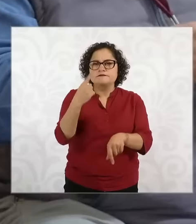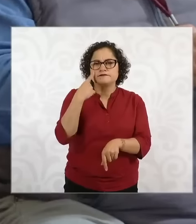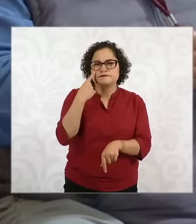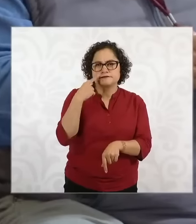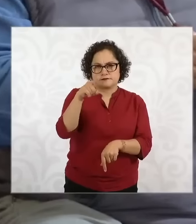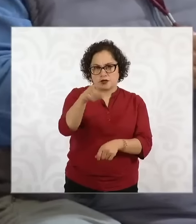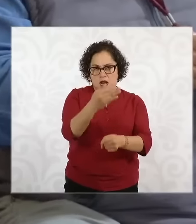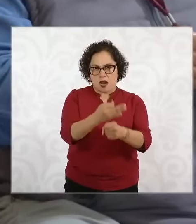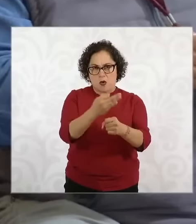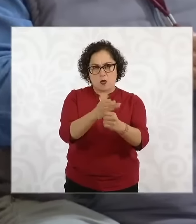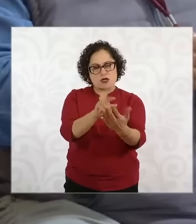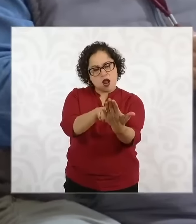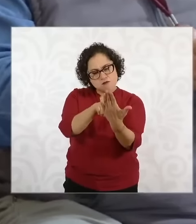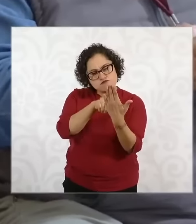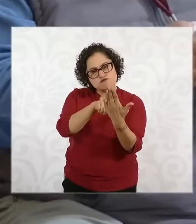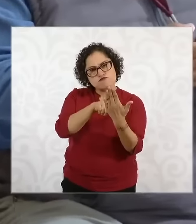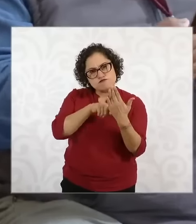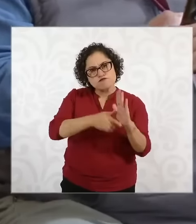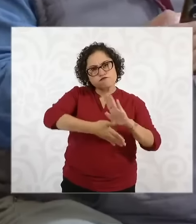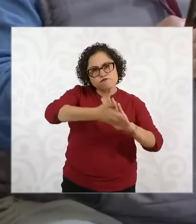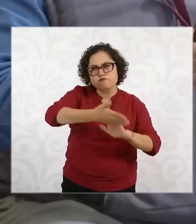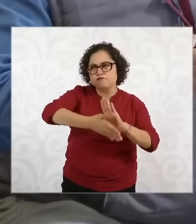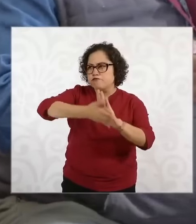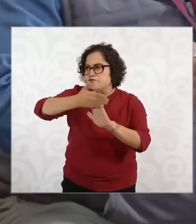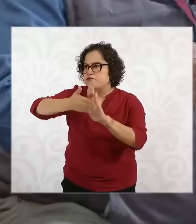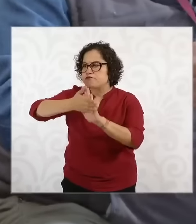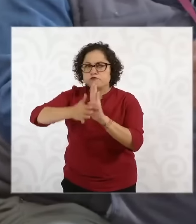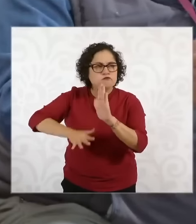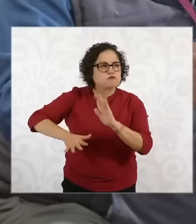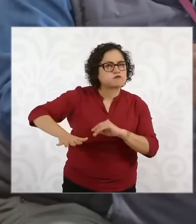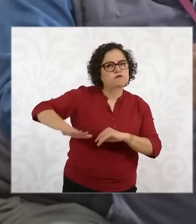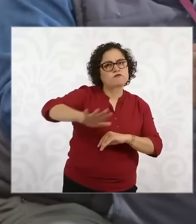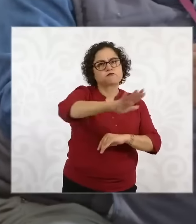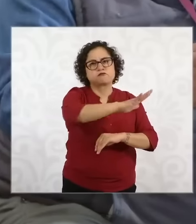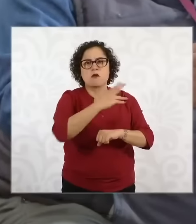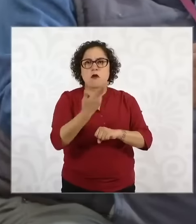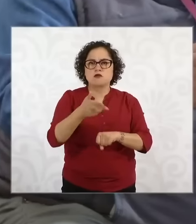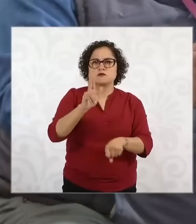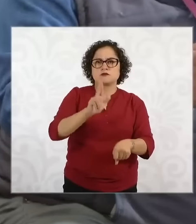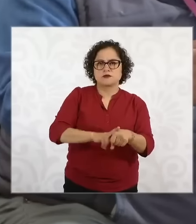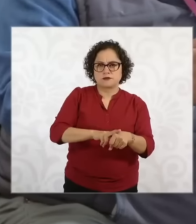en su gobierno en materia hospitalaria, ¿cuánto van a incrementar también las contrataciones de